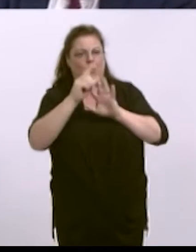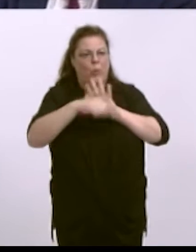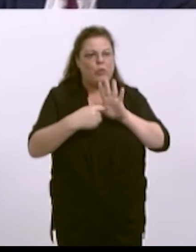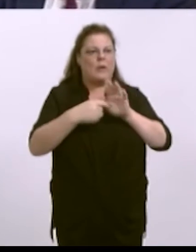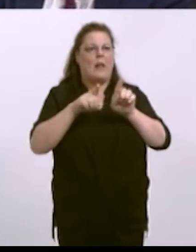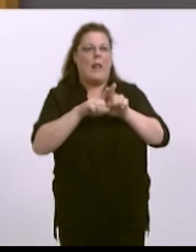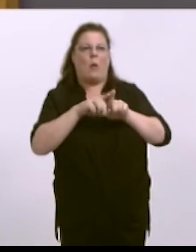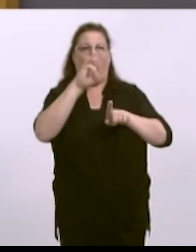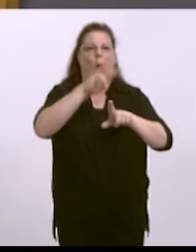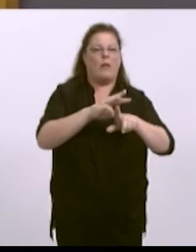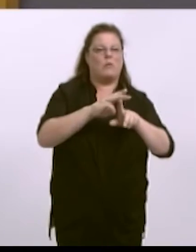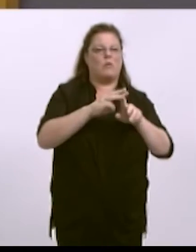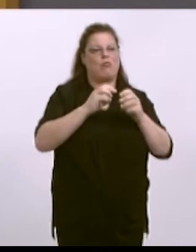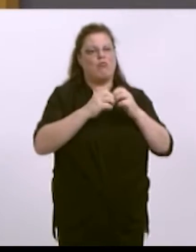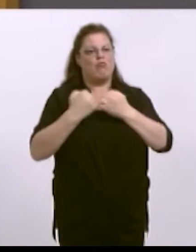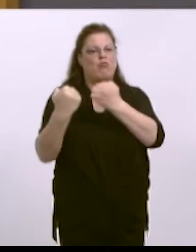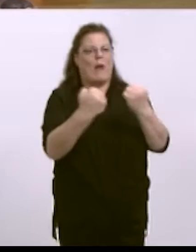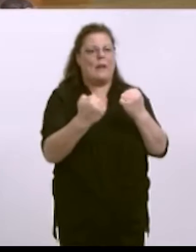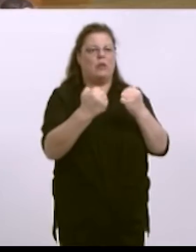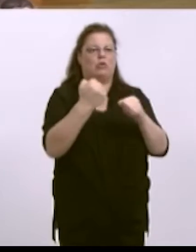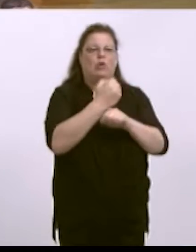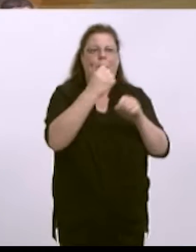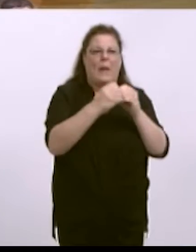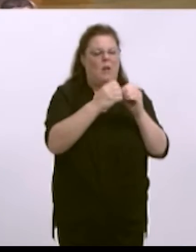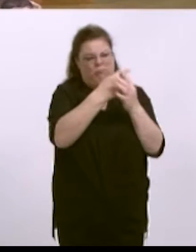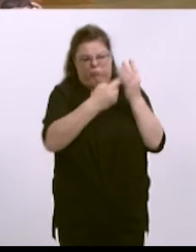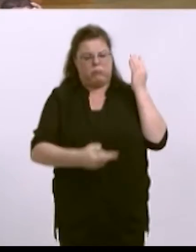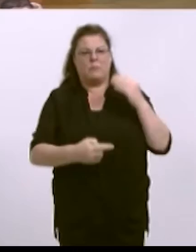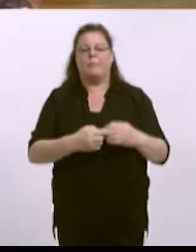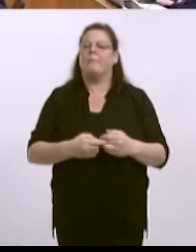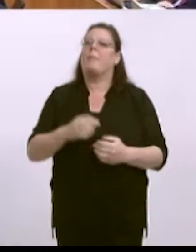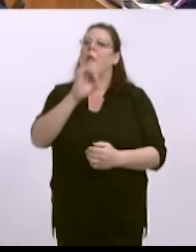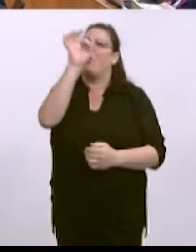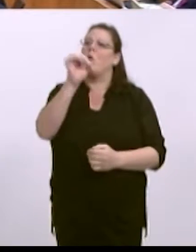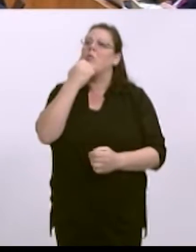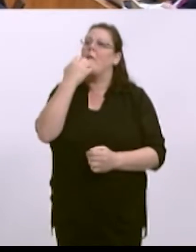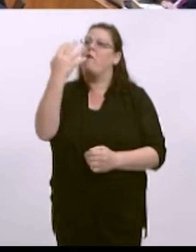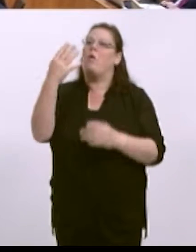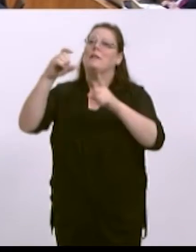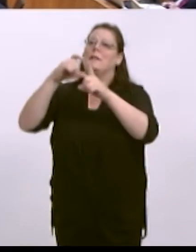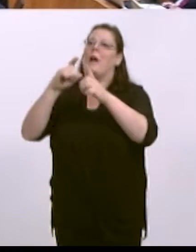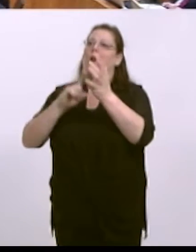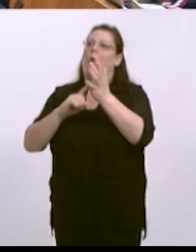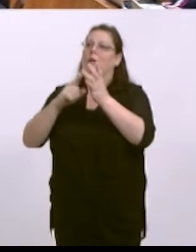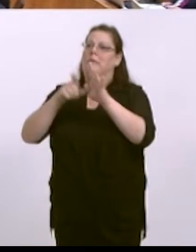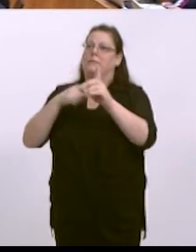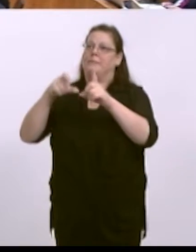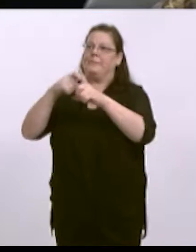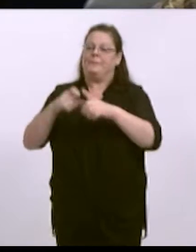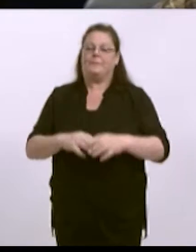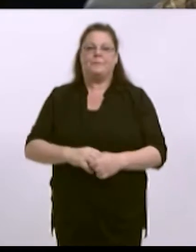just to name a few. Dai Lloyd: 4. A wnaiff y Prif Weinidog ddatganiad